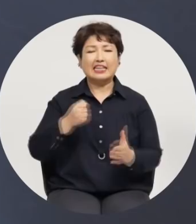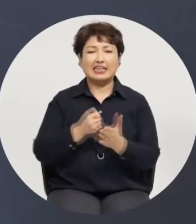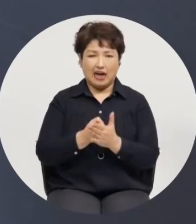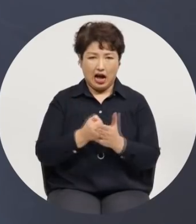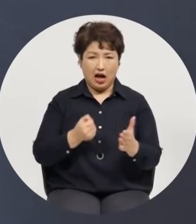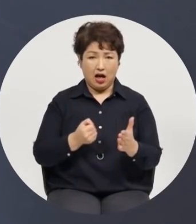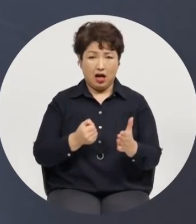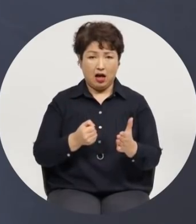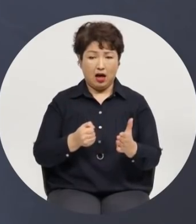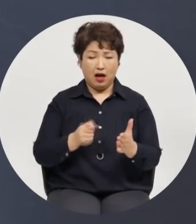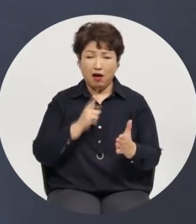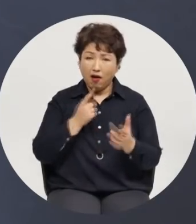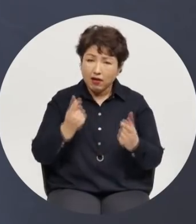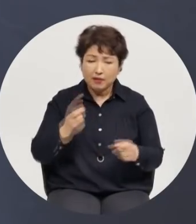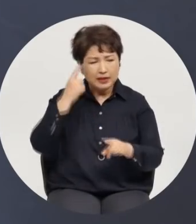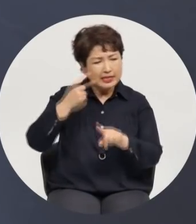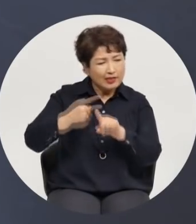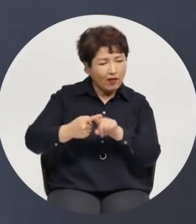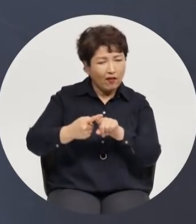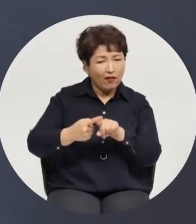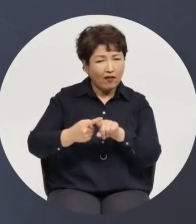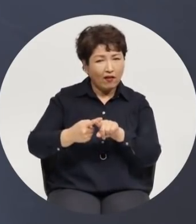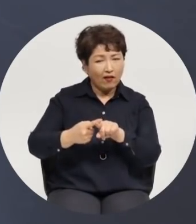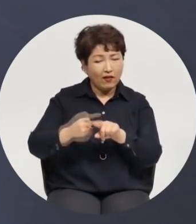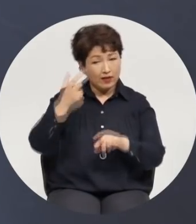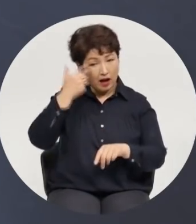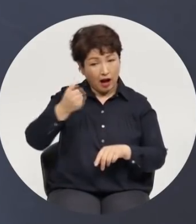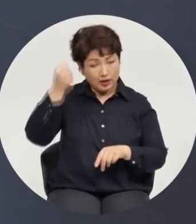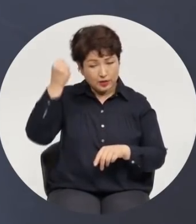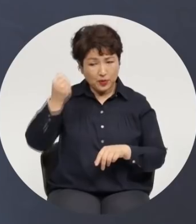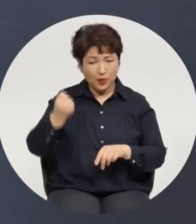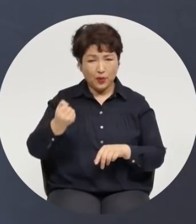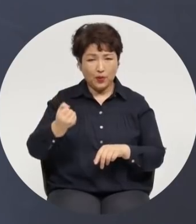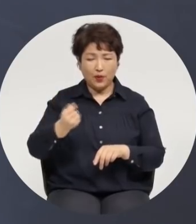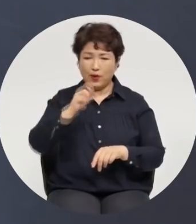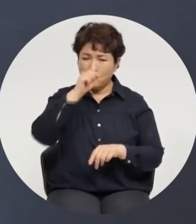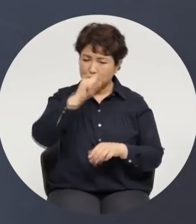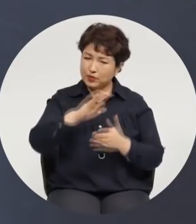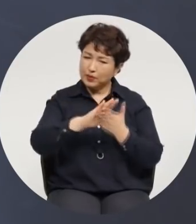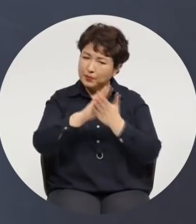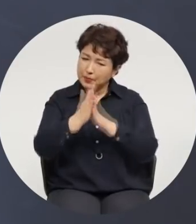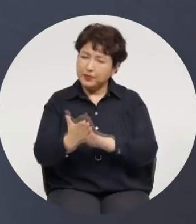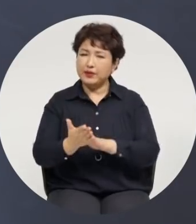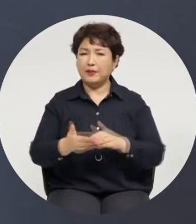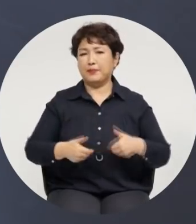첫째, 이렇게 긍정적으로 생각하고